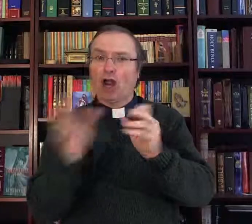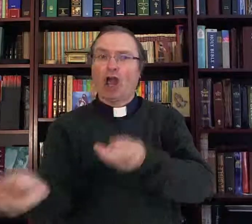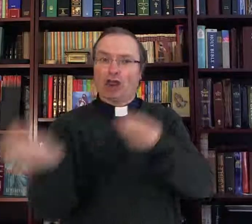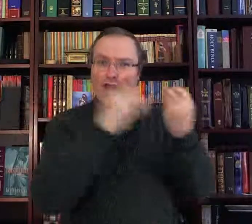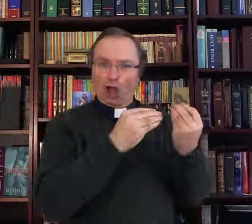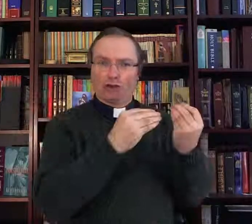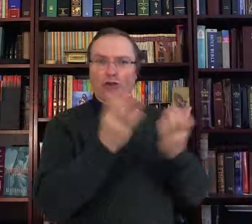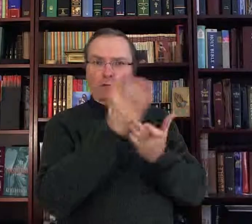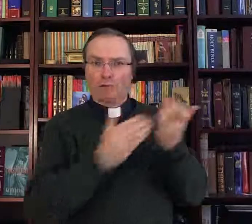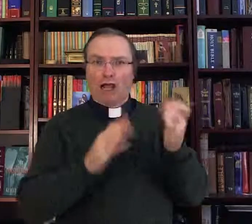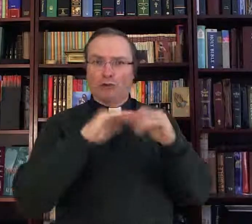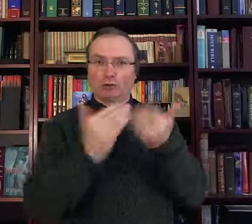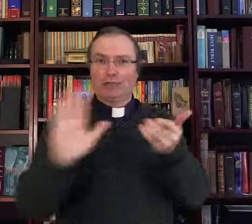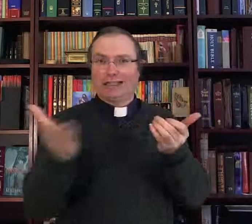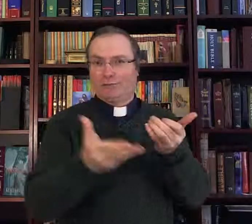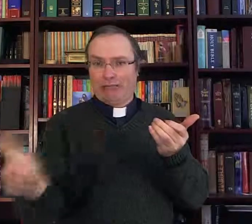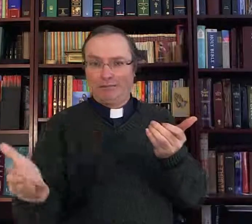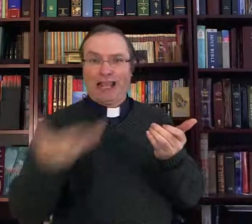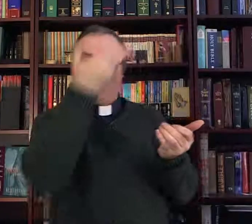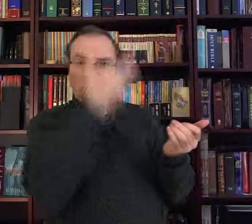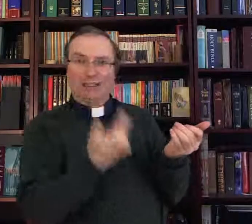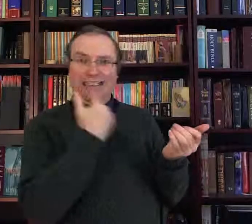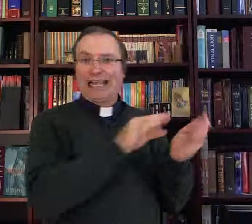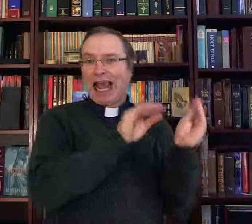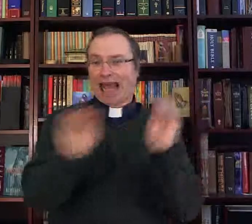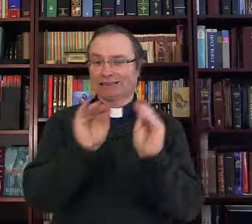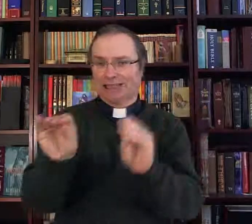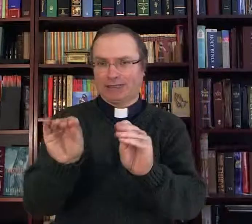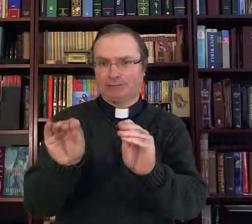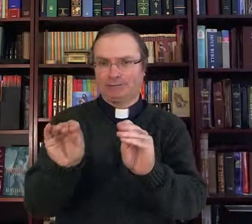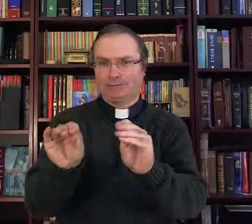donne une part de tous ses biens à celui qui l’enseigne.